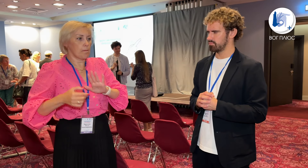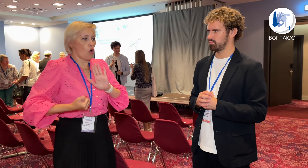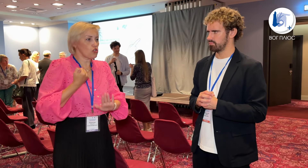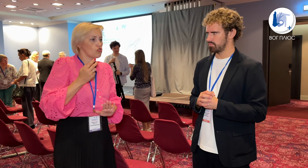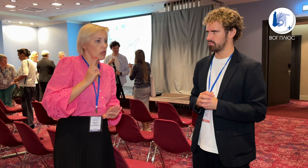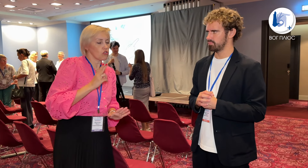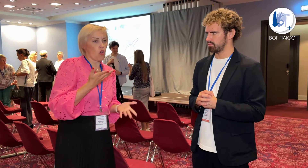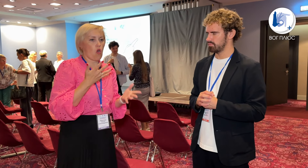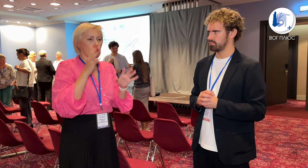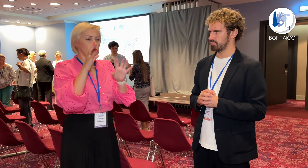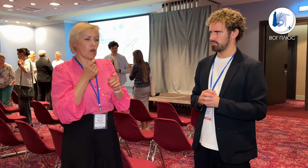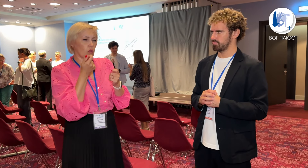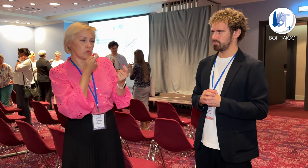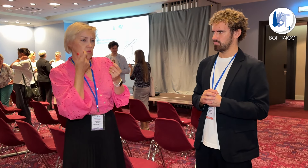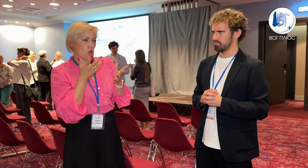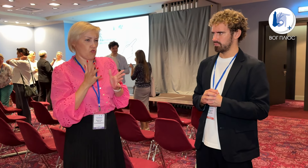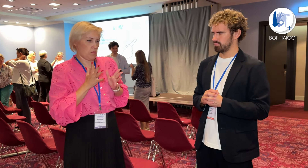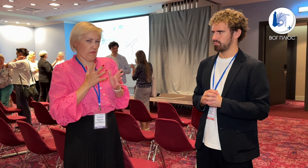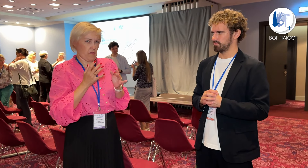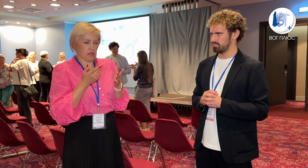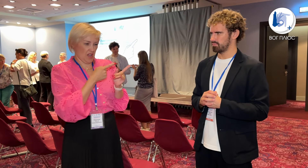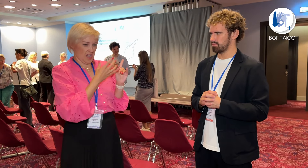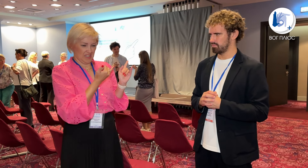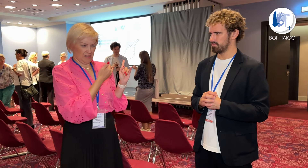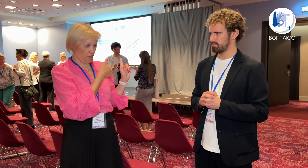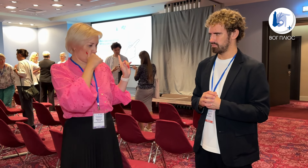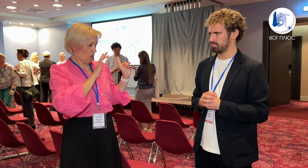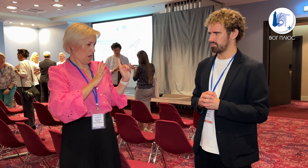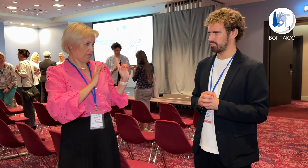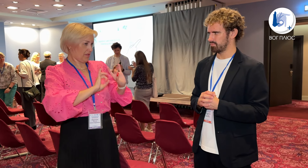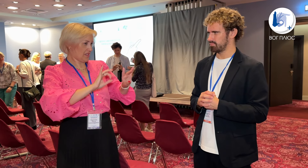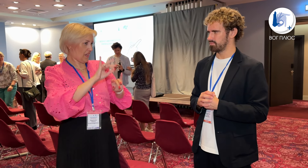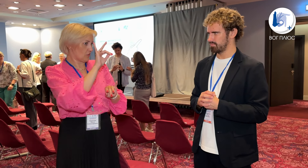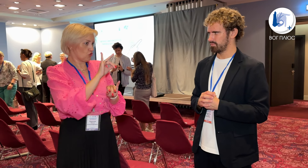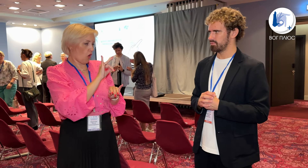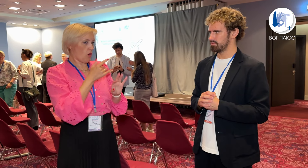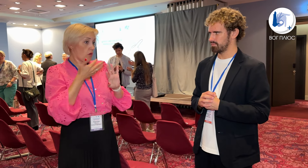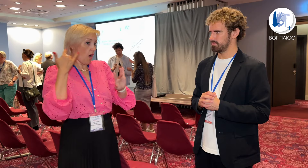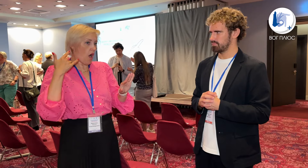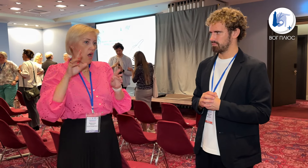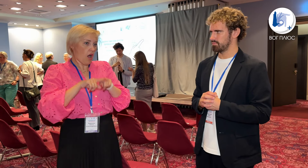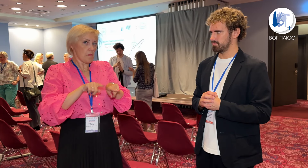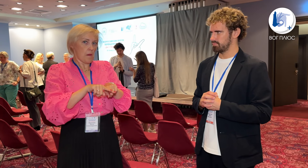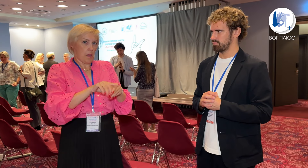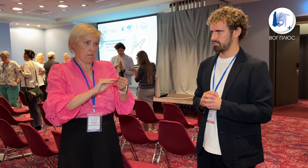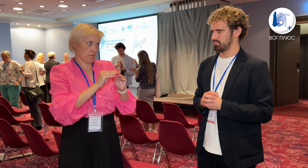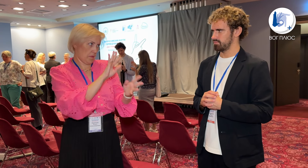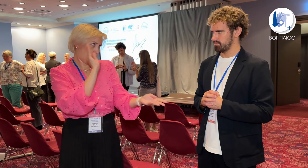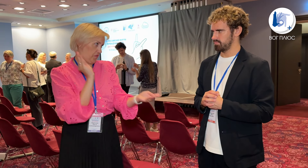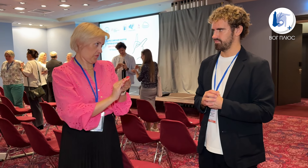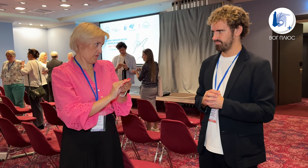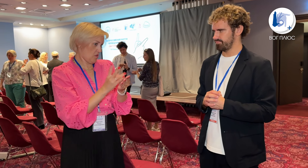кто может поддержать, правовые вопросы... Вчера рассказывали историю переводчиков, проблемы тогда и сейчас одинаковые.